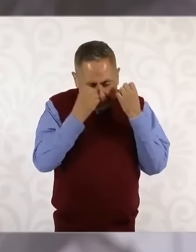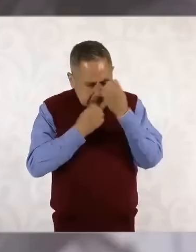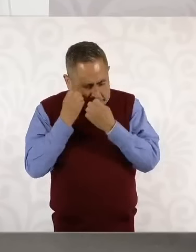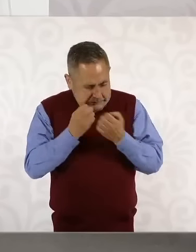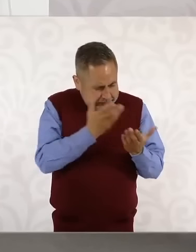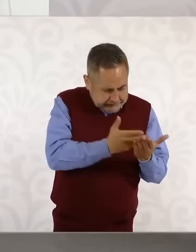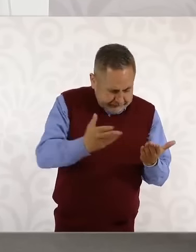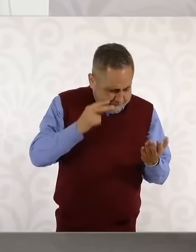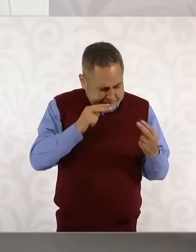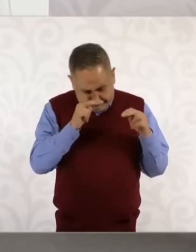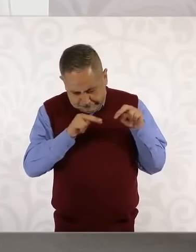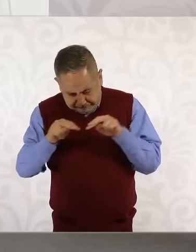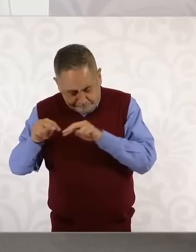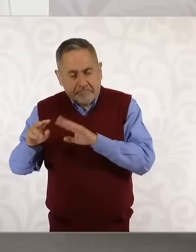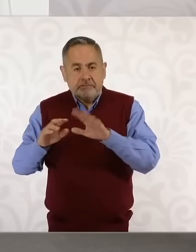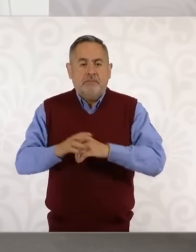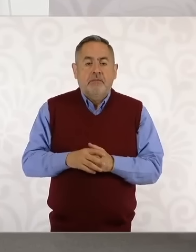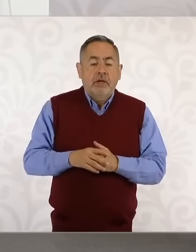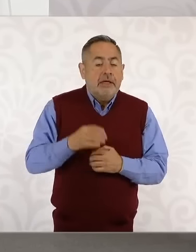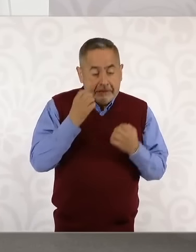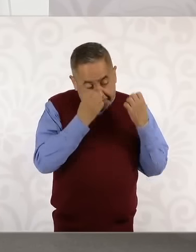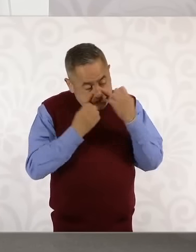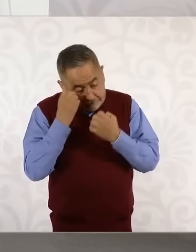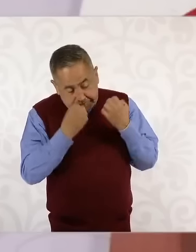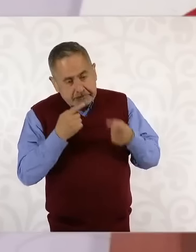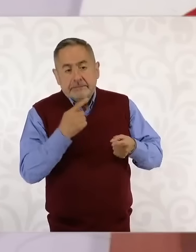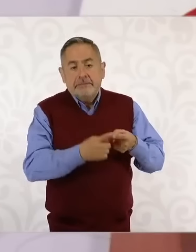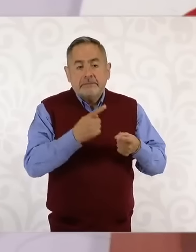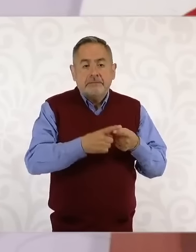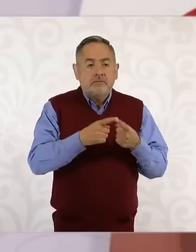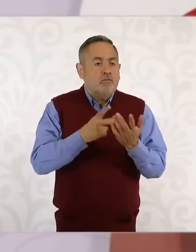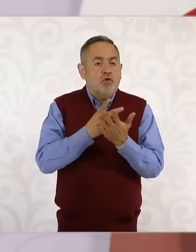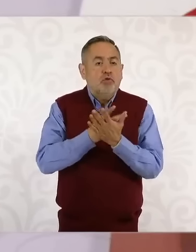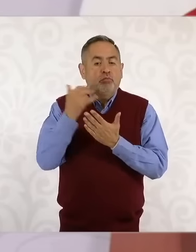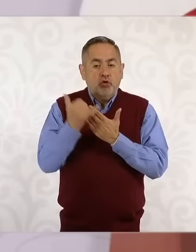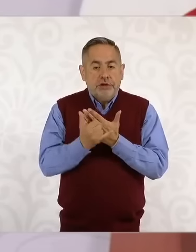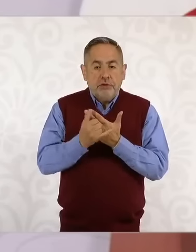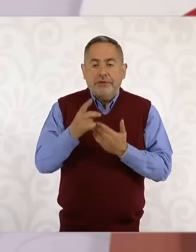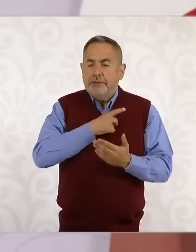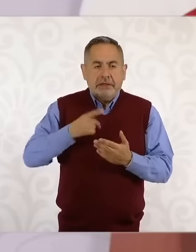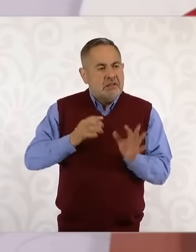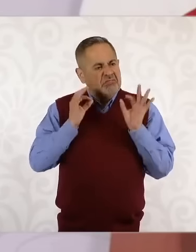aquí no solo se evaluó que pues los proyectos satisfacieran la demanda que se necesitaba, la